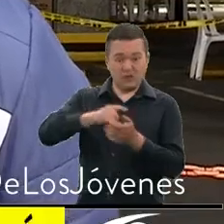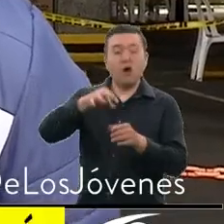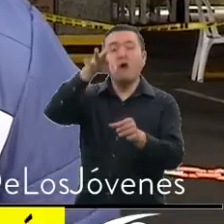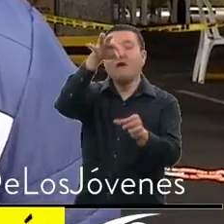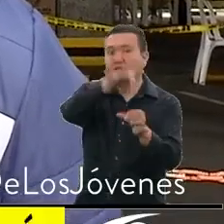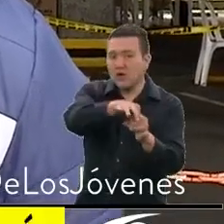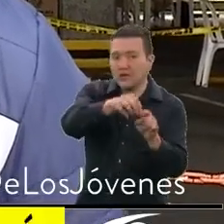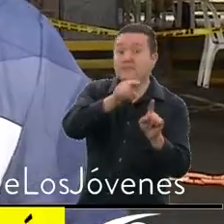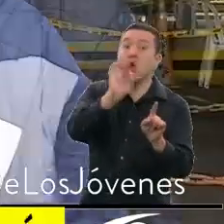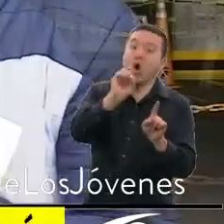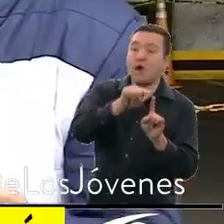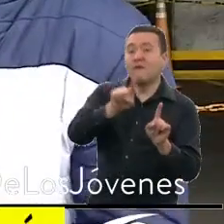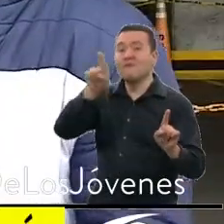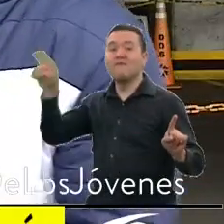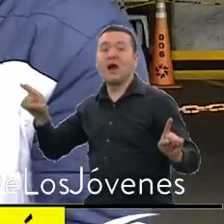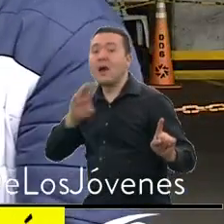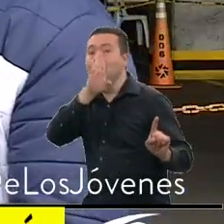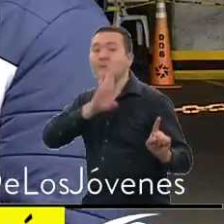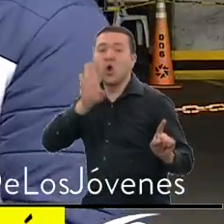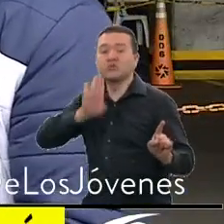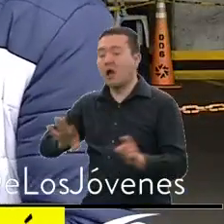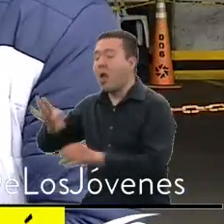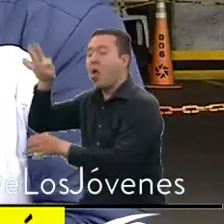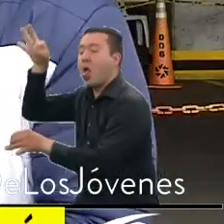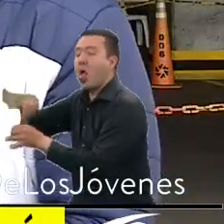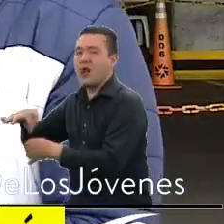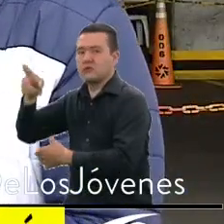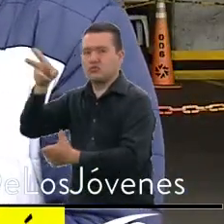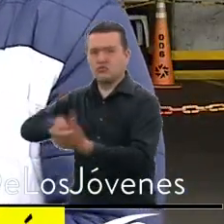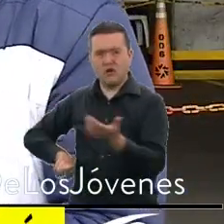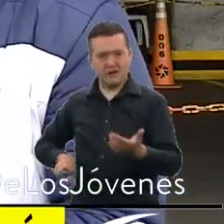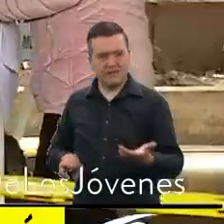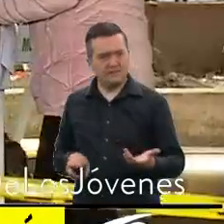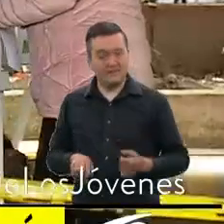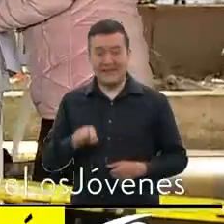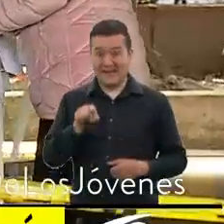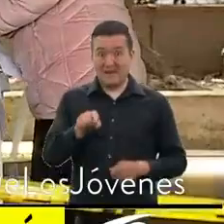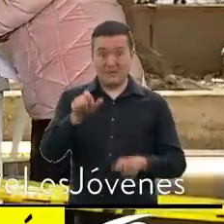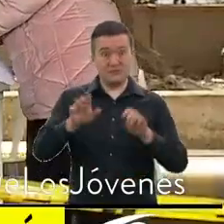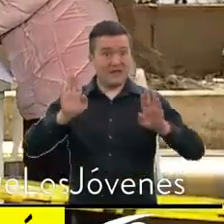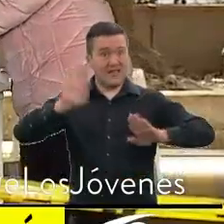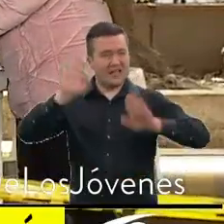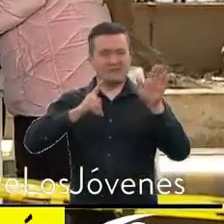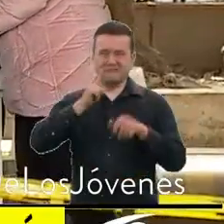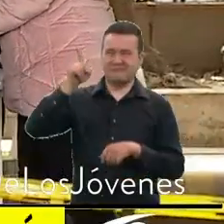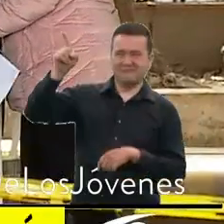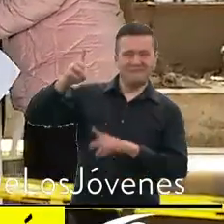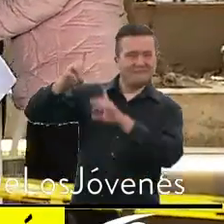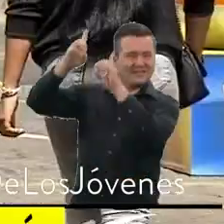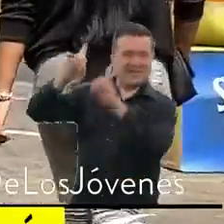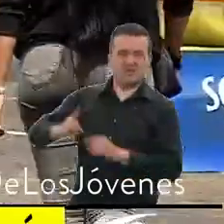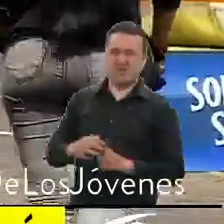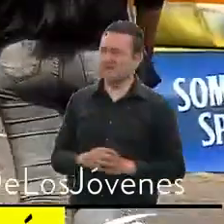elecciones, fácilmente un joven puede llegar aquí a votar en Unicentro puede ir a votar en Bosa por el mismo partido y así